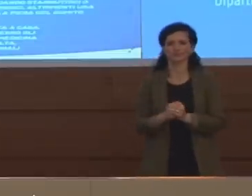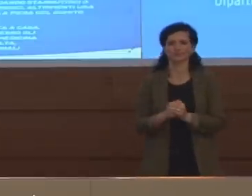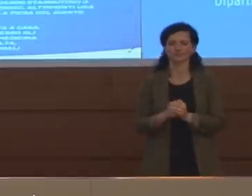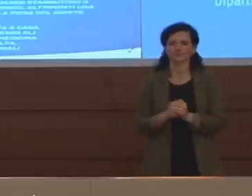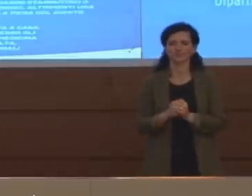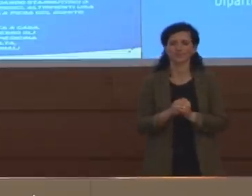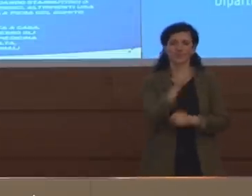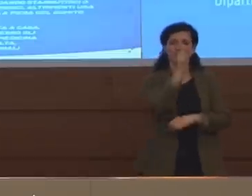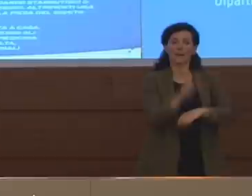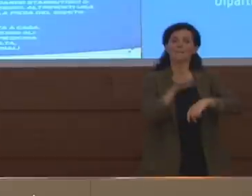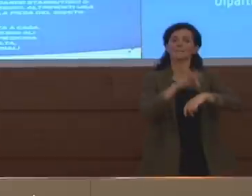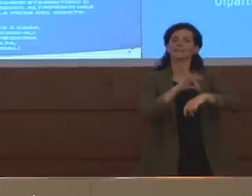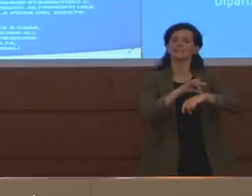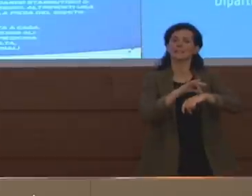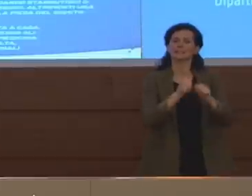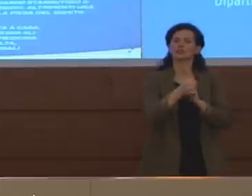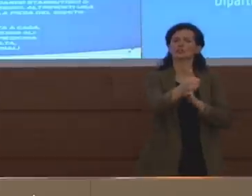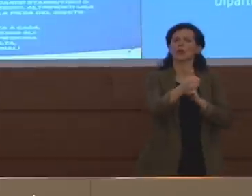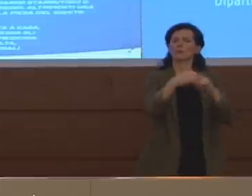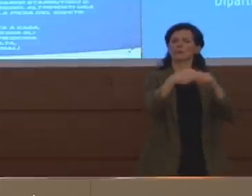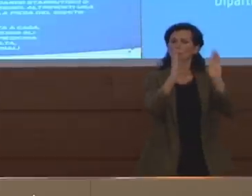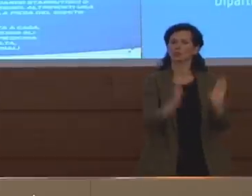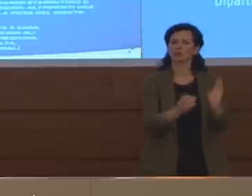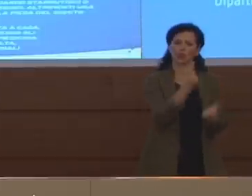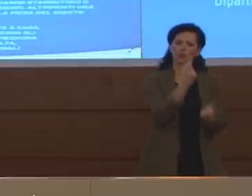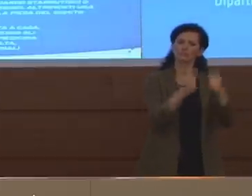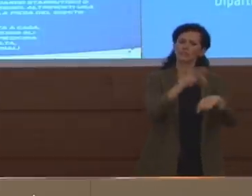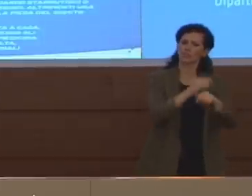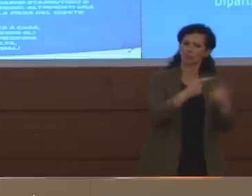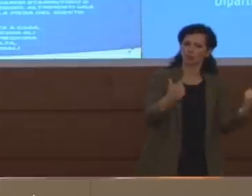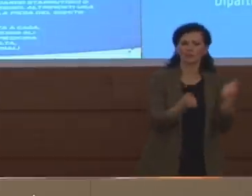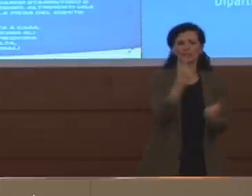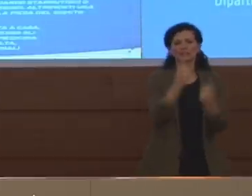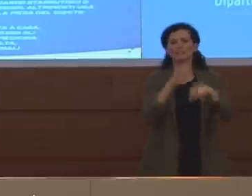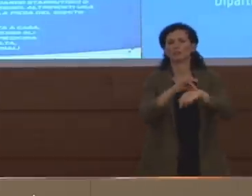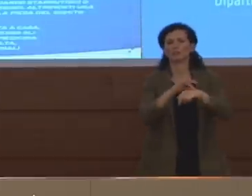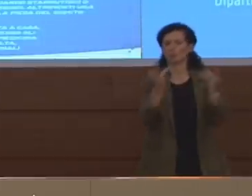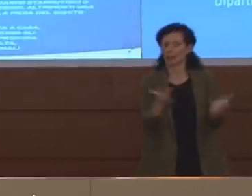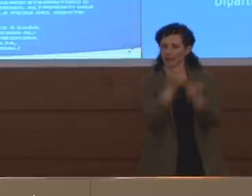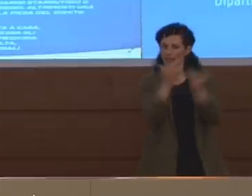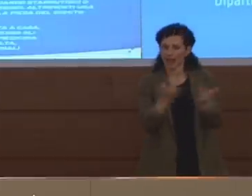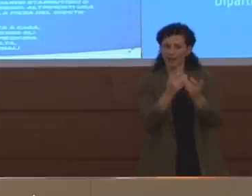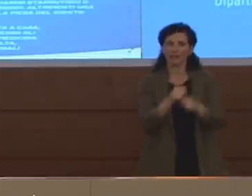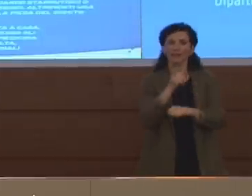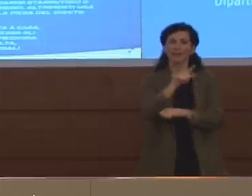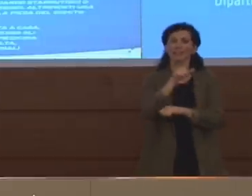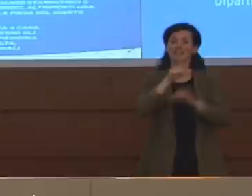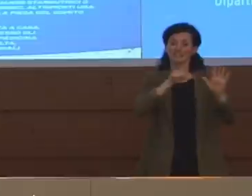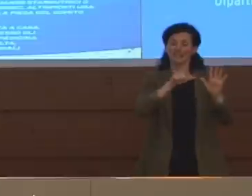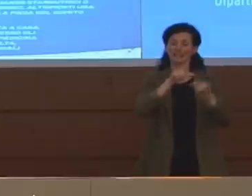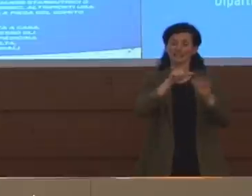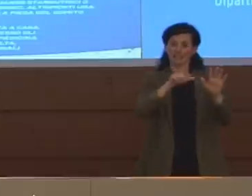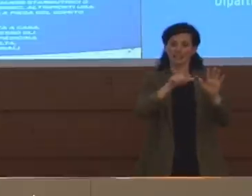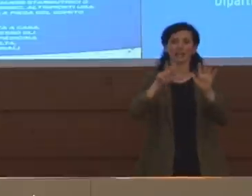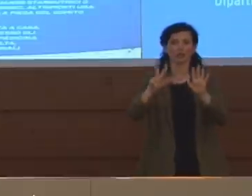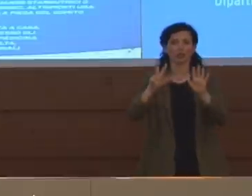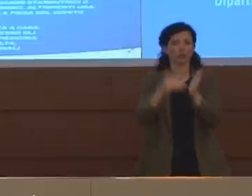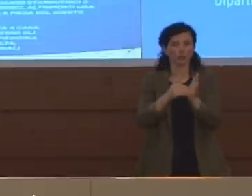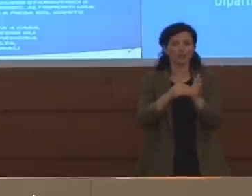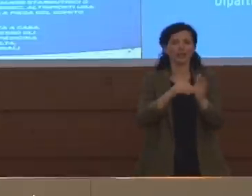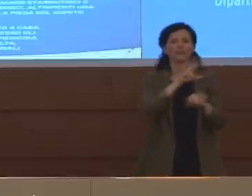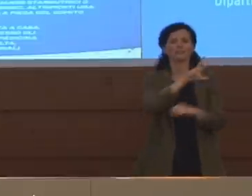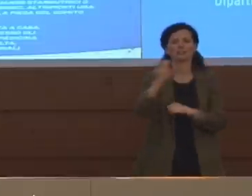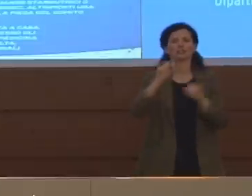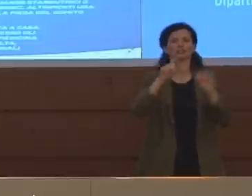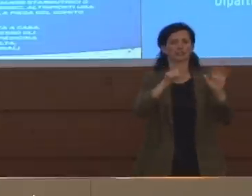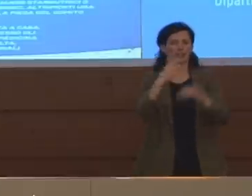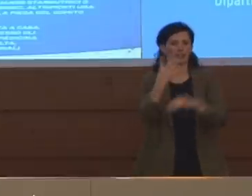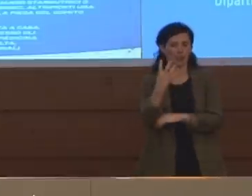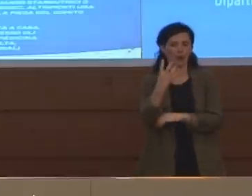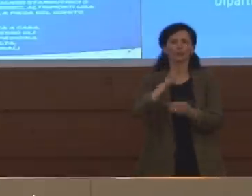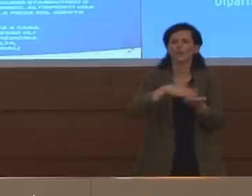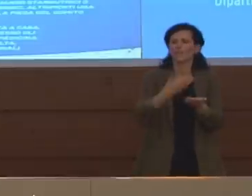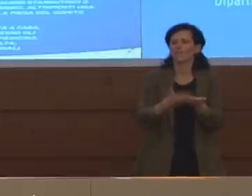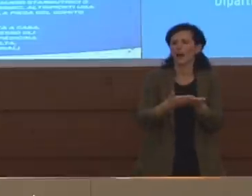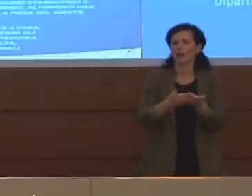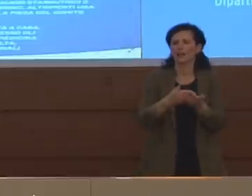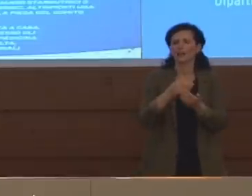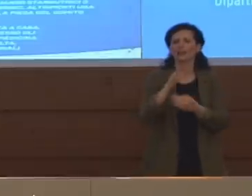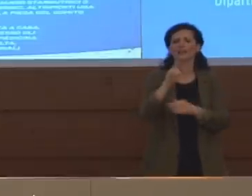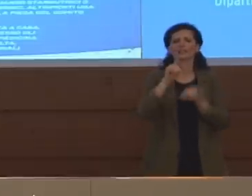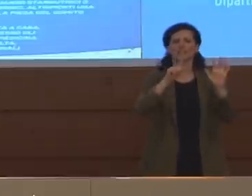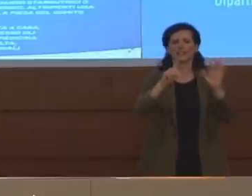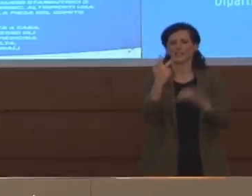isolamento senza sintomi o con sintomi lievi. Sono 78.364, pari al 73% del totale.